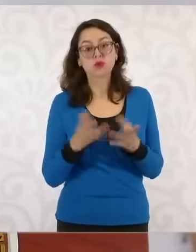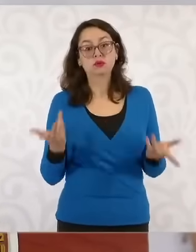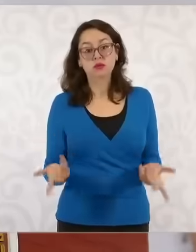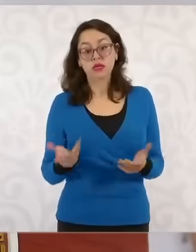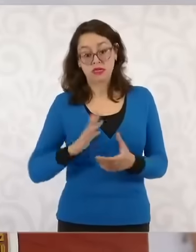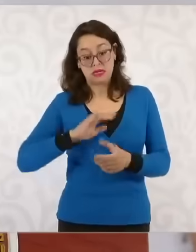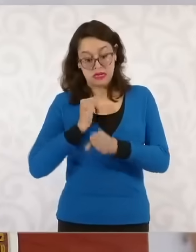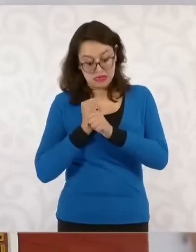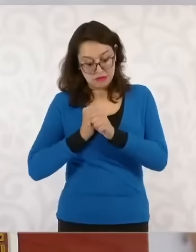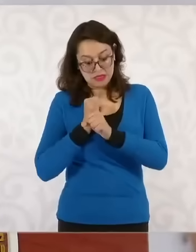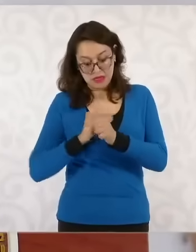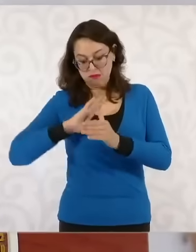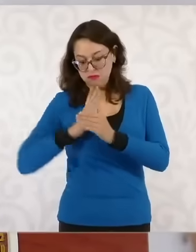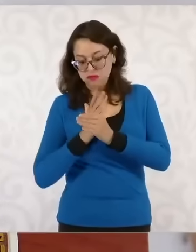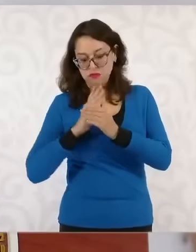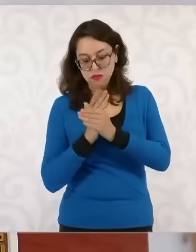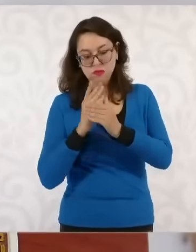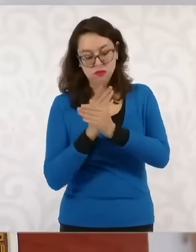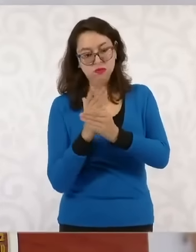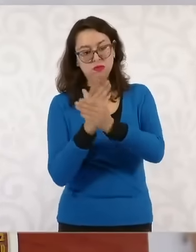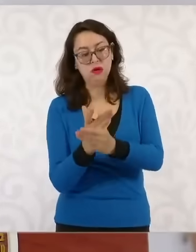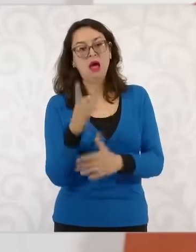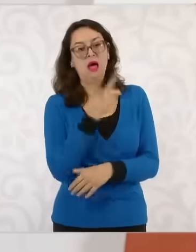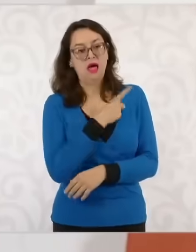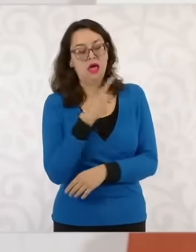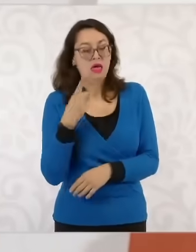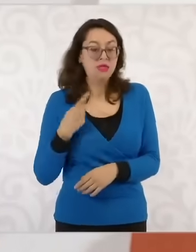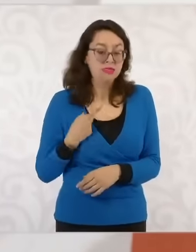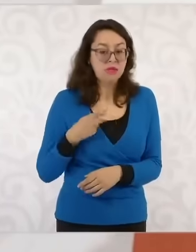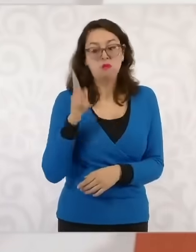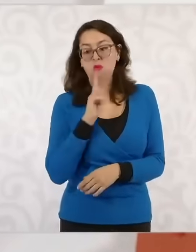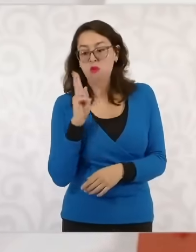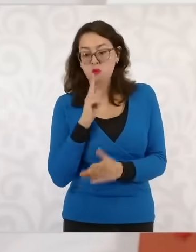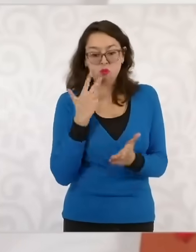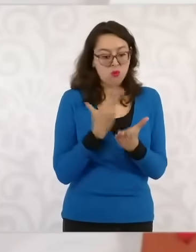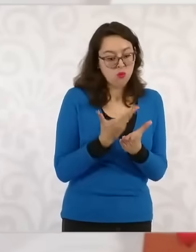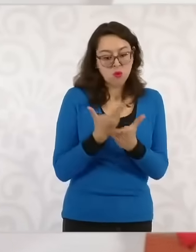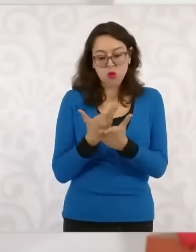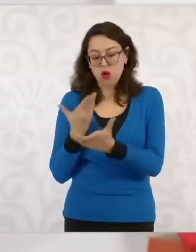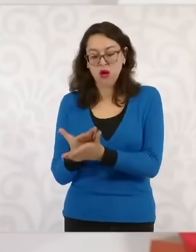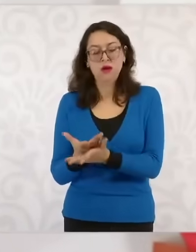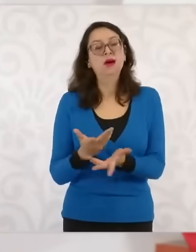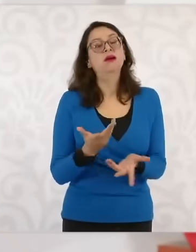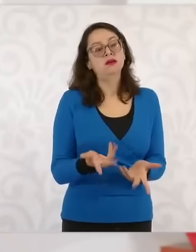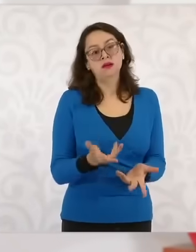abiertas puedan llegar o no de acuerdo con las pruebas a órdenes de aprensión